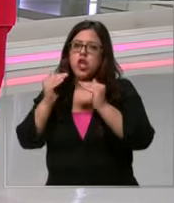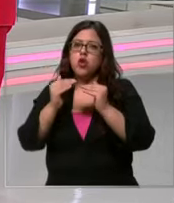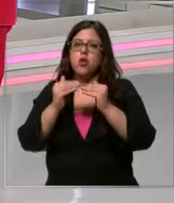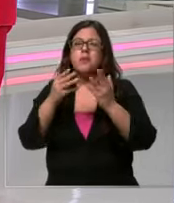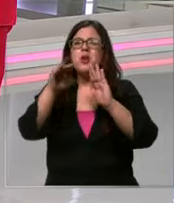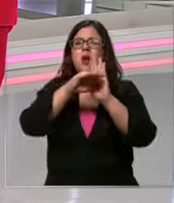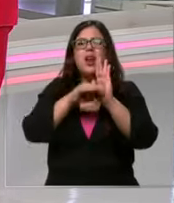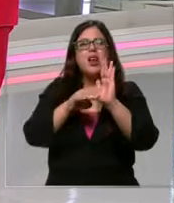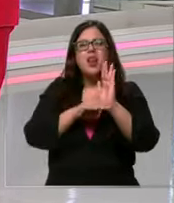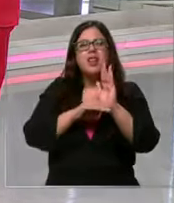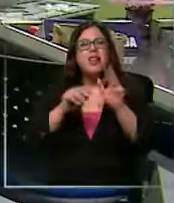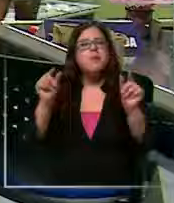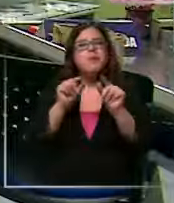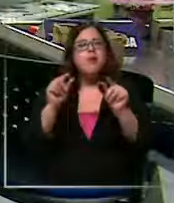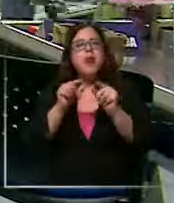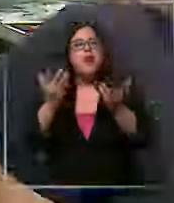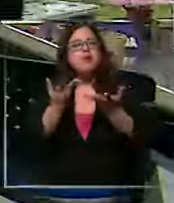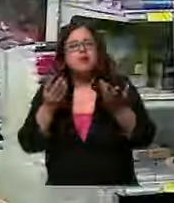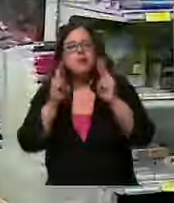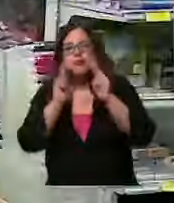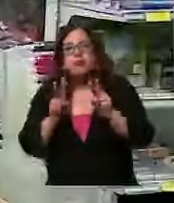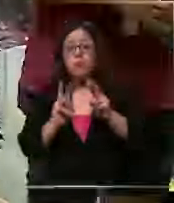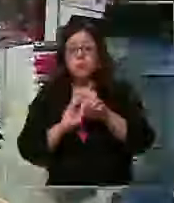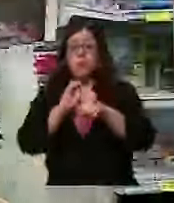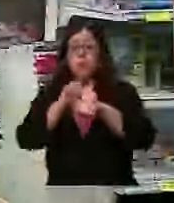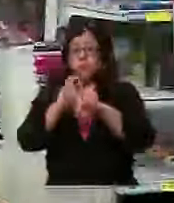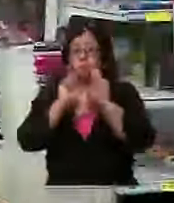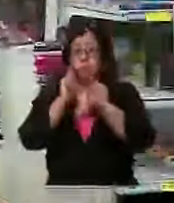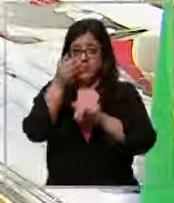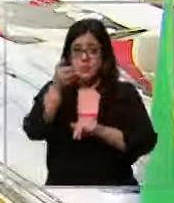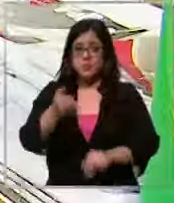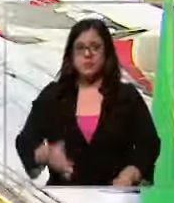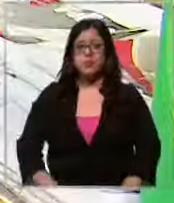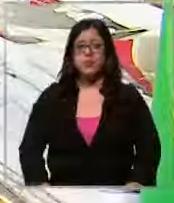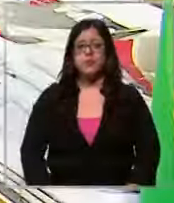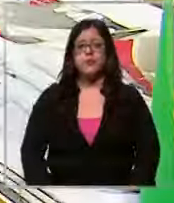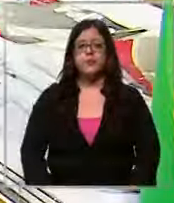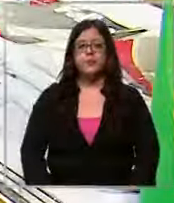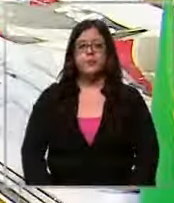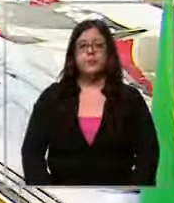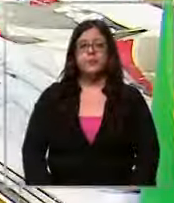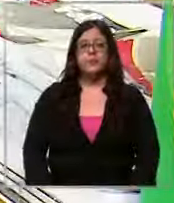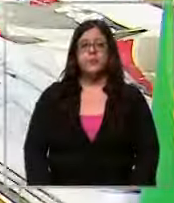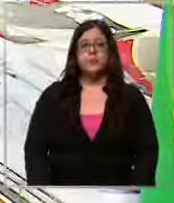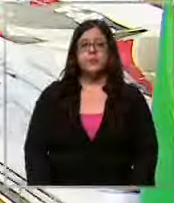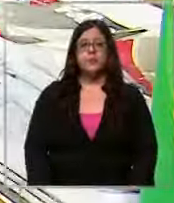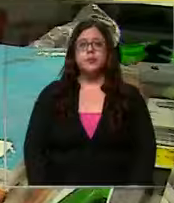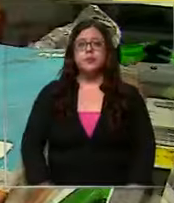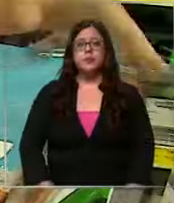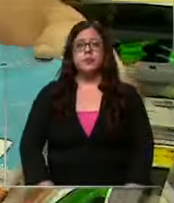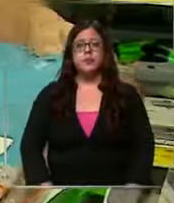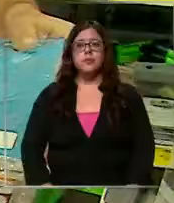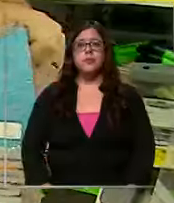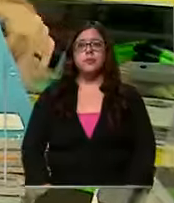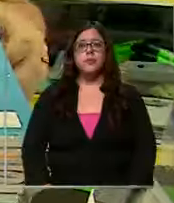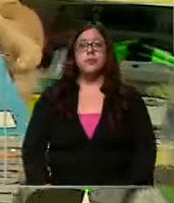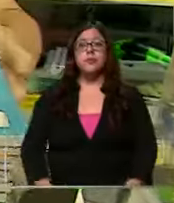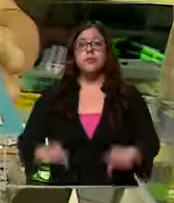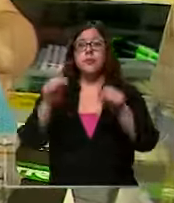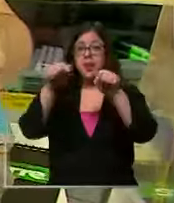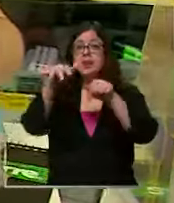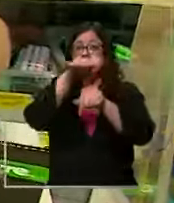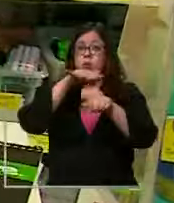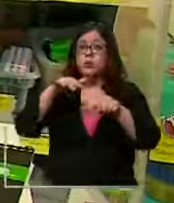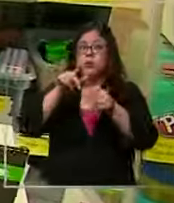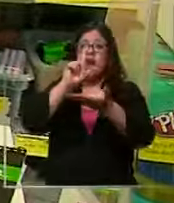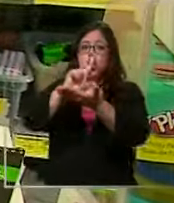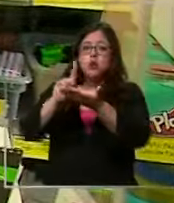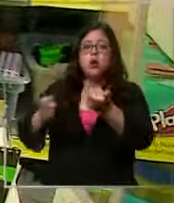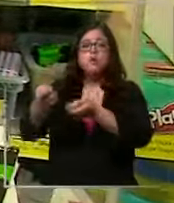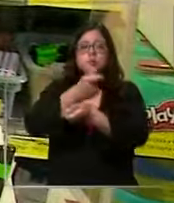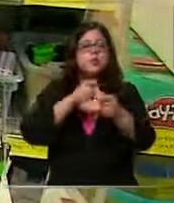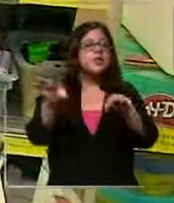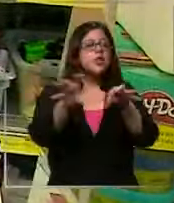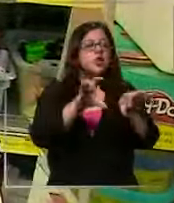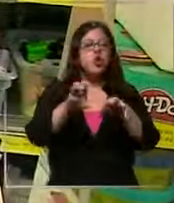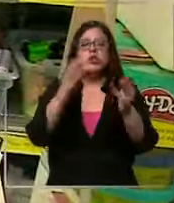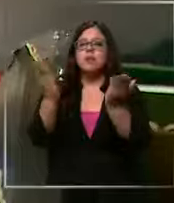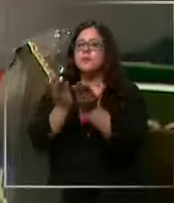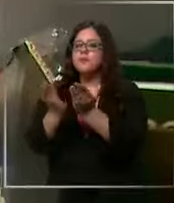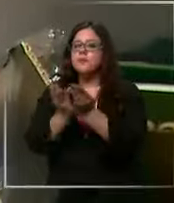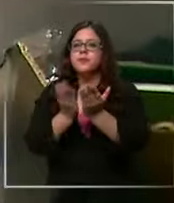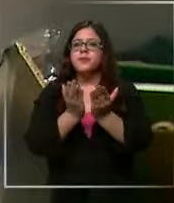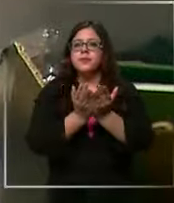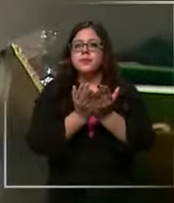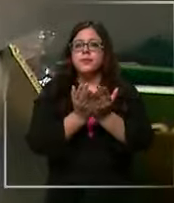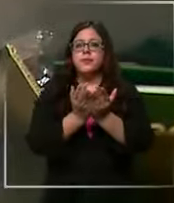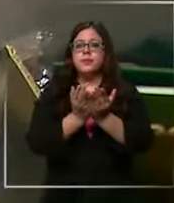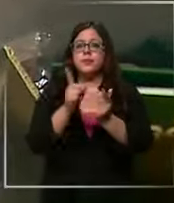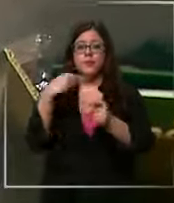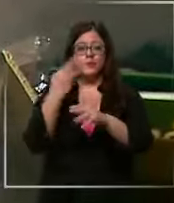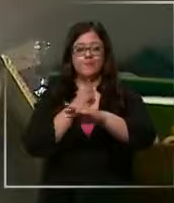nota Así es el panorama de las tiendas de útiles escolares en los outlets fuimos hasta uno ubicado